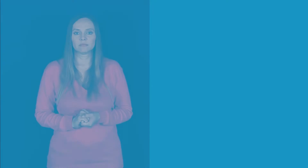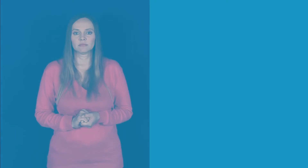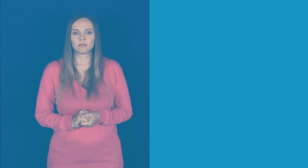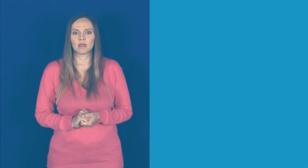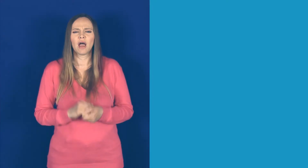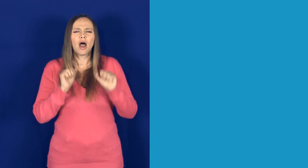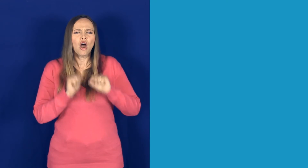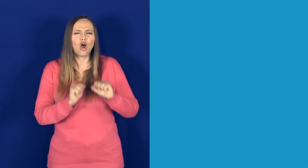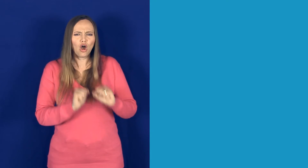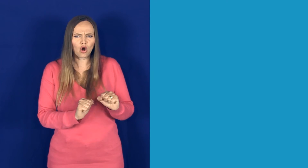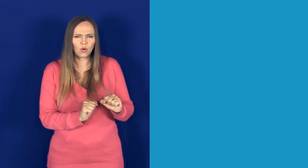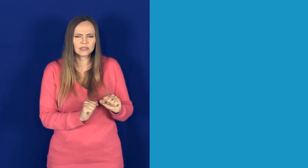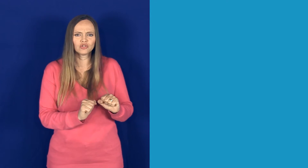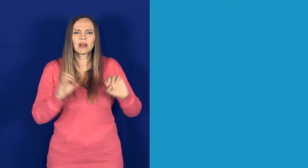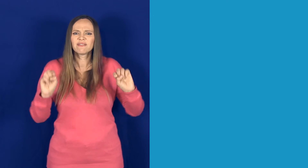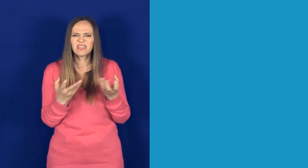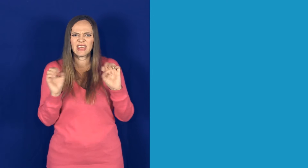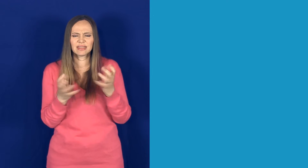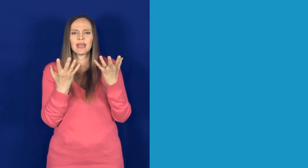Kronične vnetne črevesne bolezni.